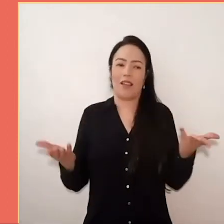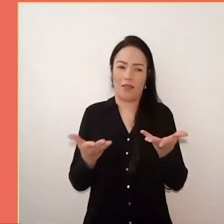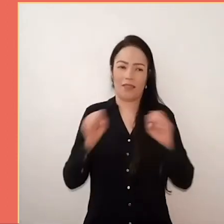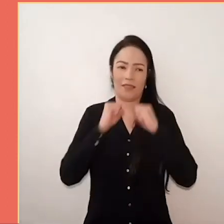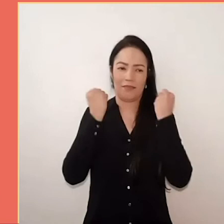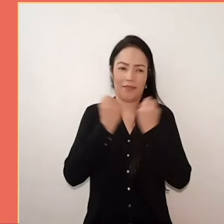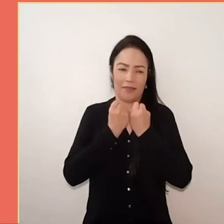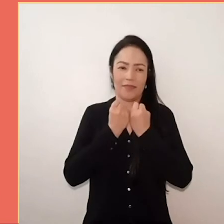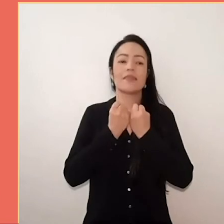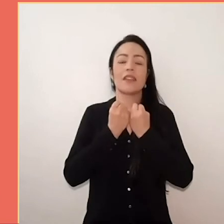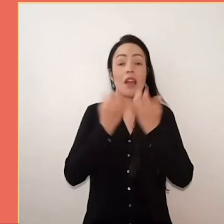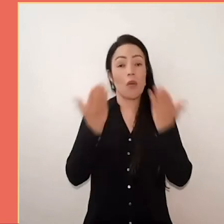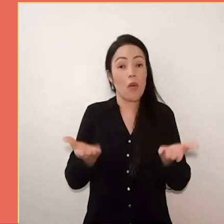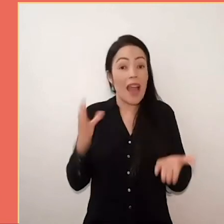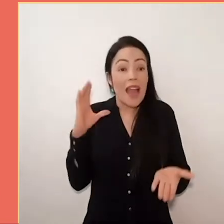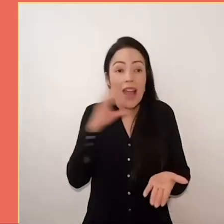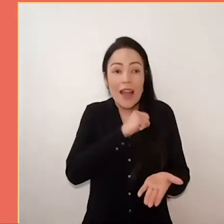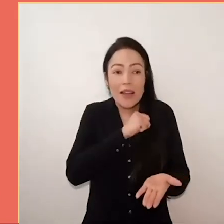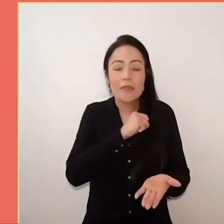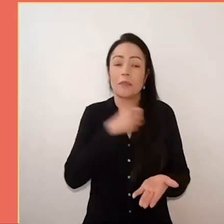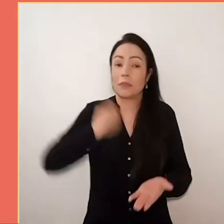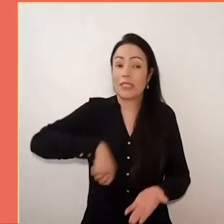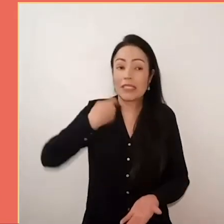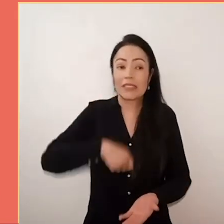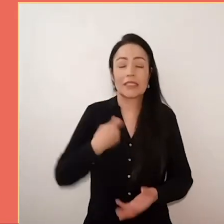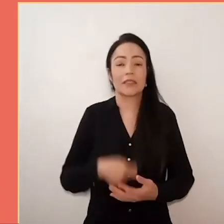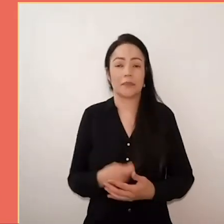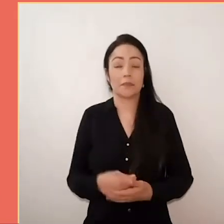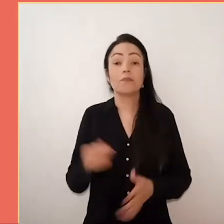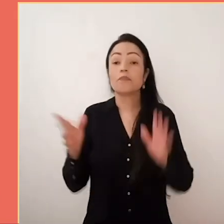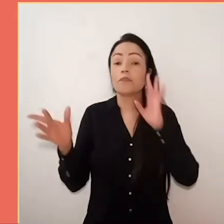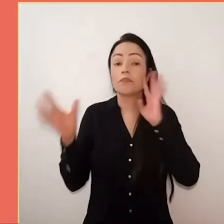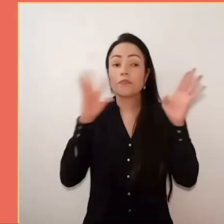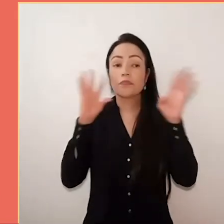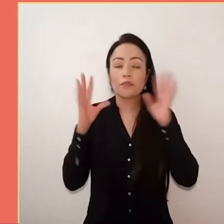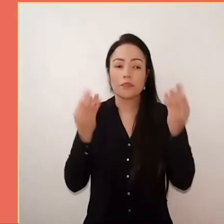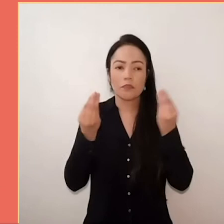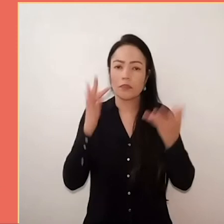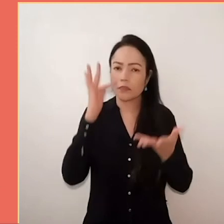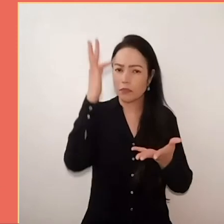ou seja, é urgente, como que a gente pode pensar em termos de futuro próximo?